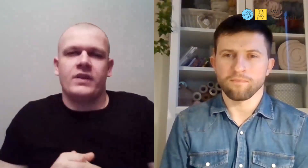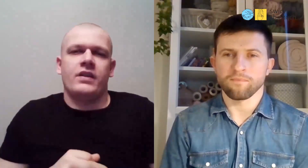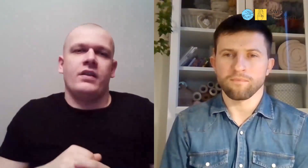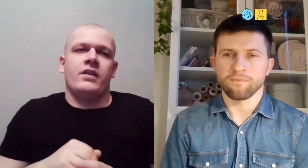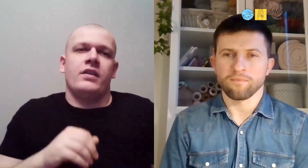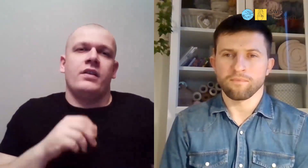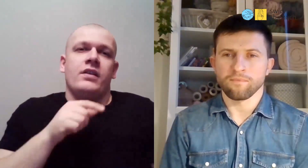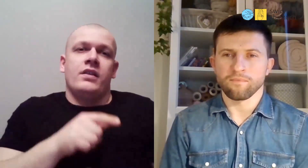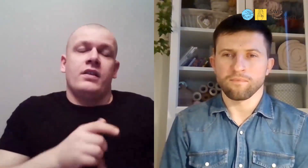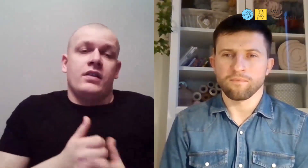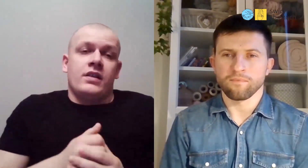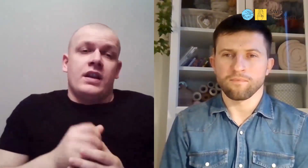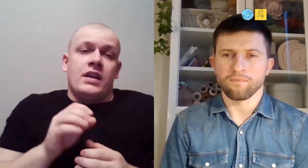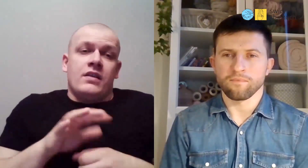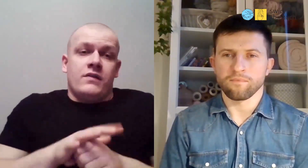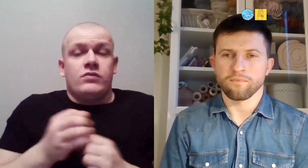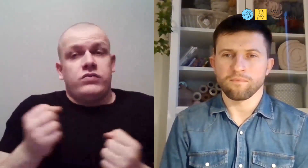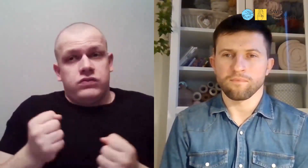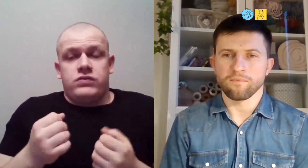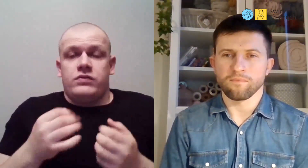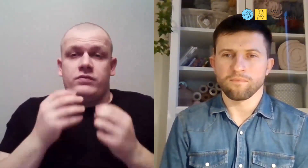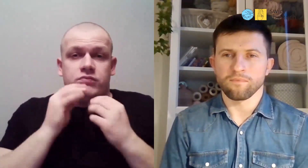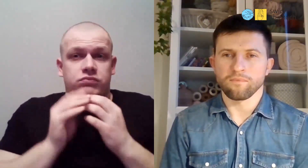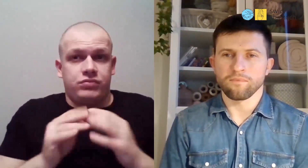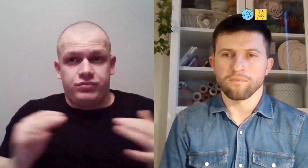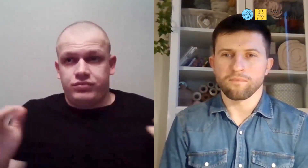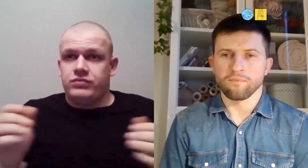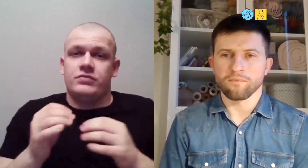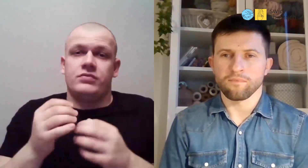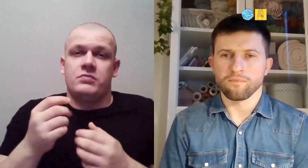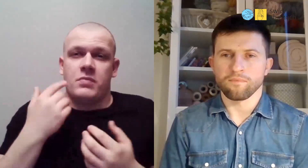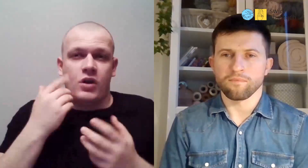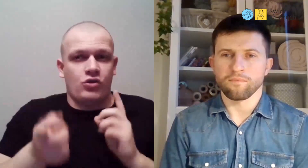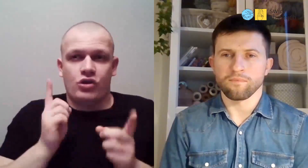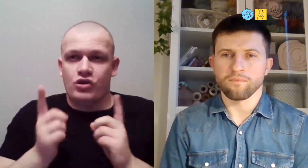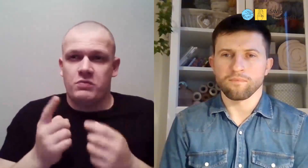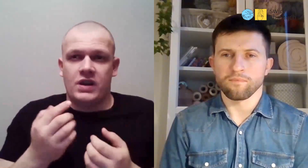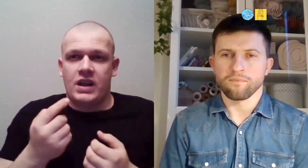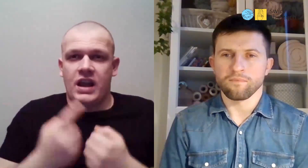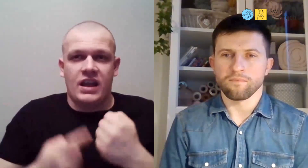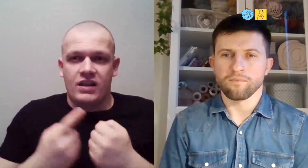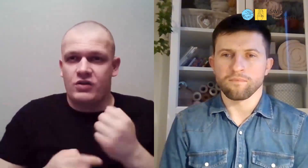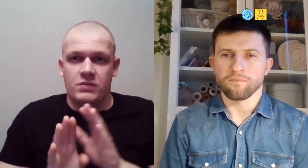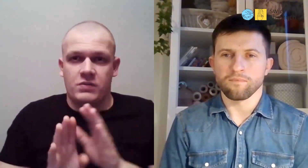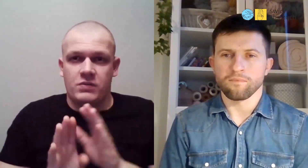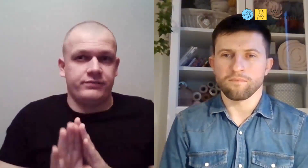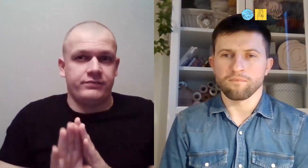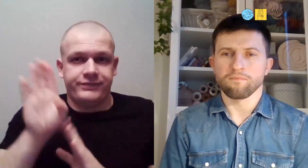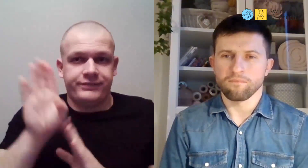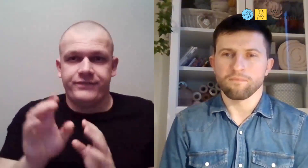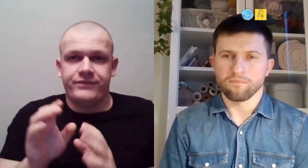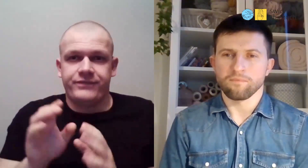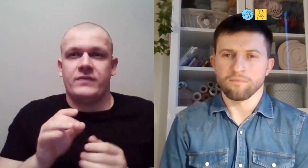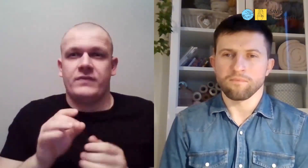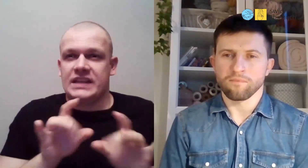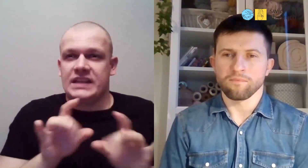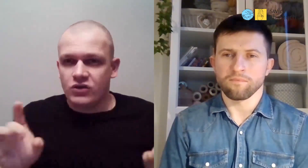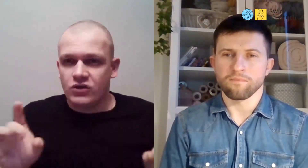Koronawirus rozprzestrzenia się bardzo szybko. Liczba zakażonych bardzo szybko wzrasta.